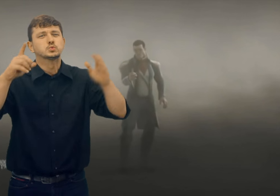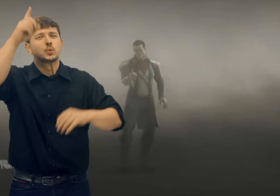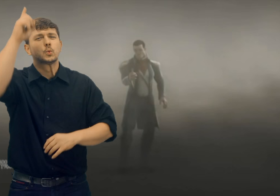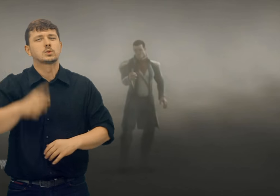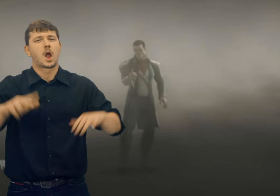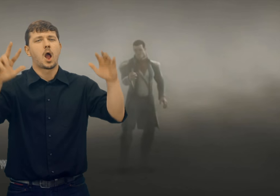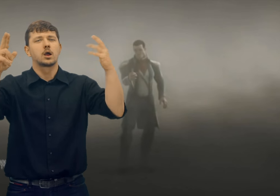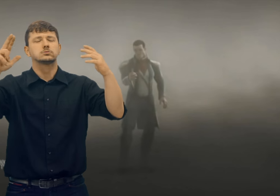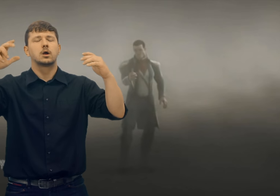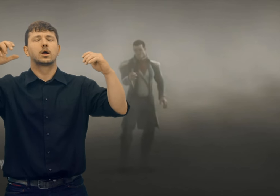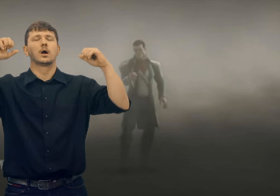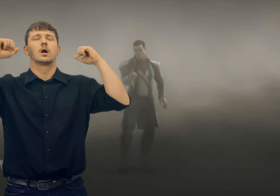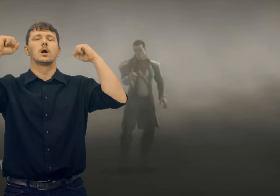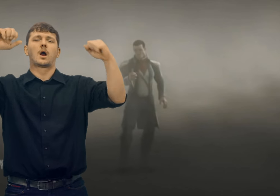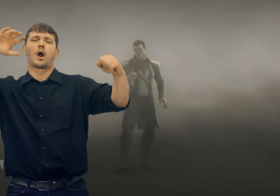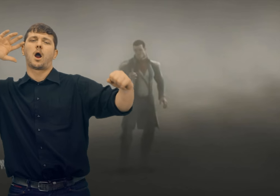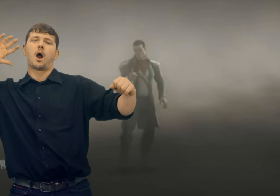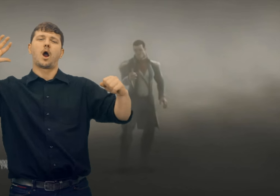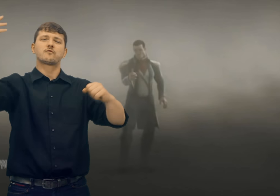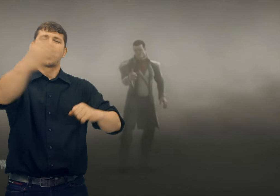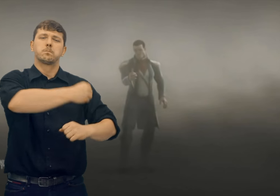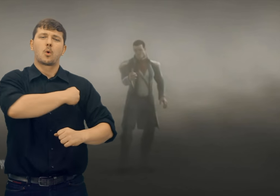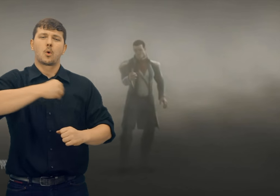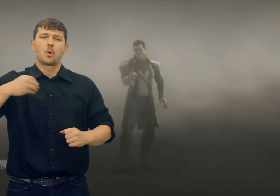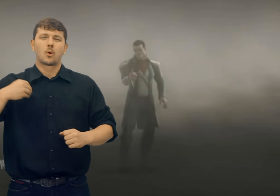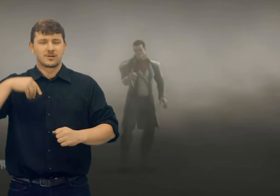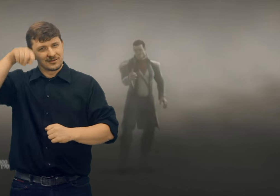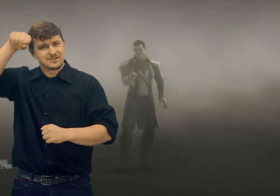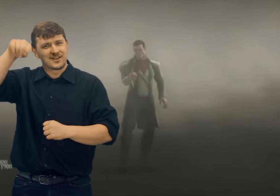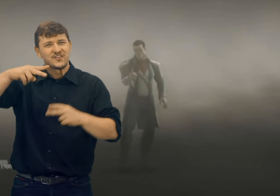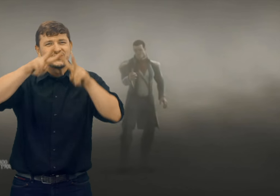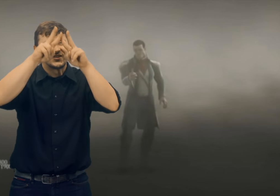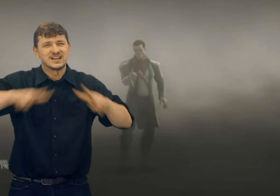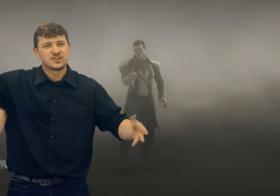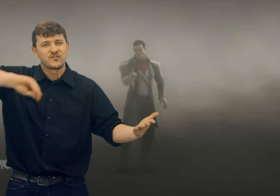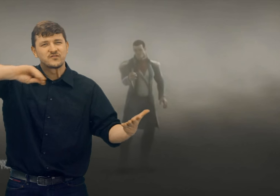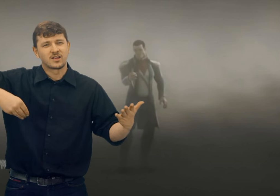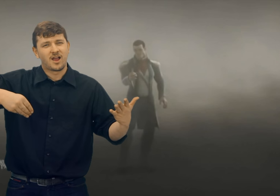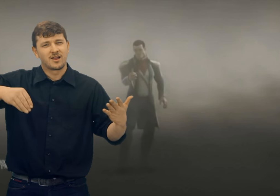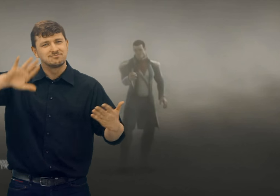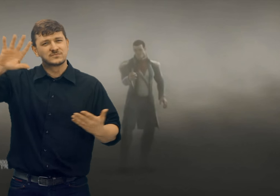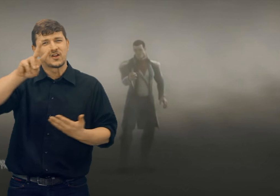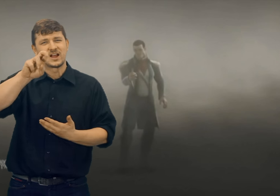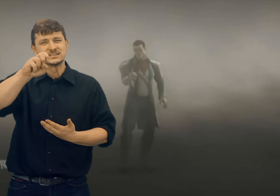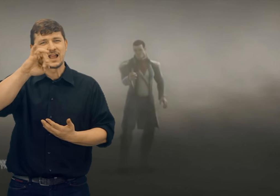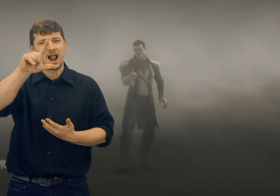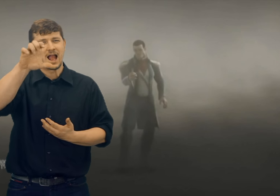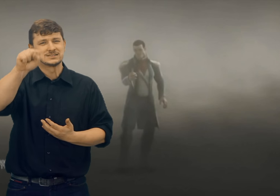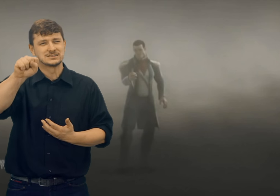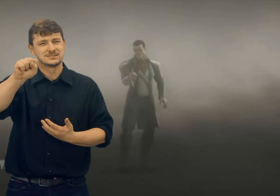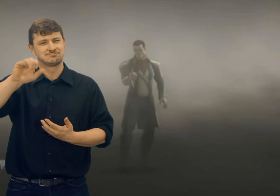1918 hatte Polen Erfolg mit den Friedensverträgen in Versailles.